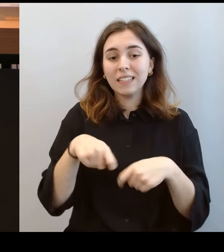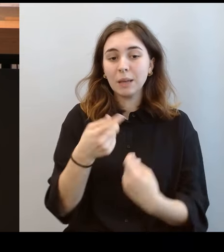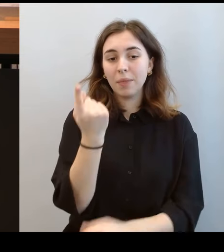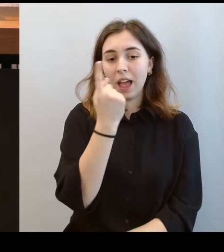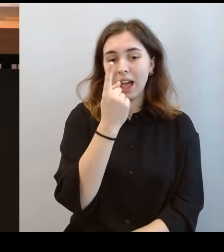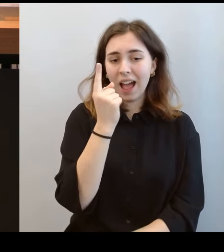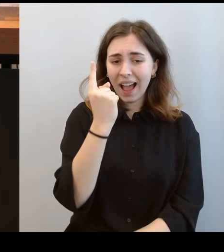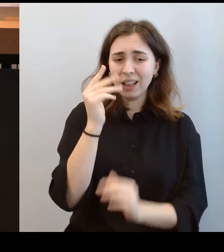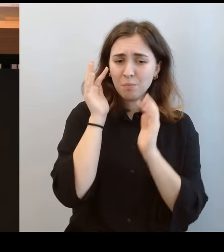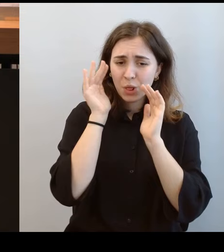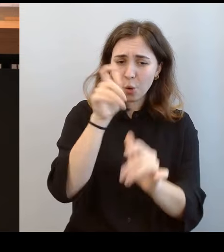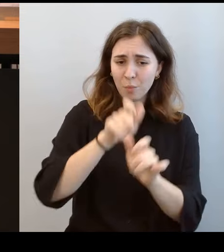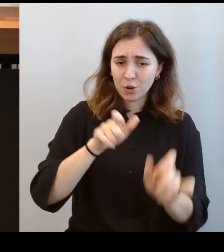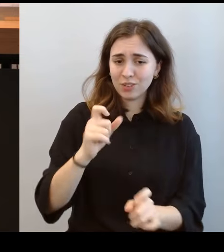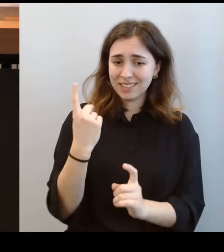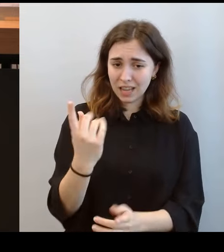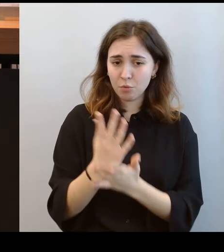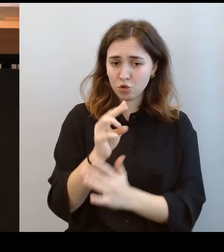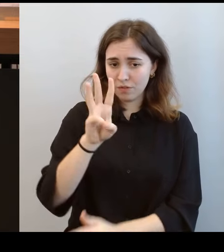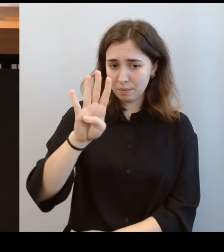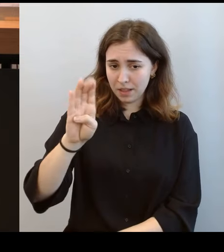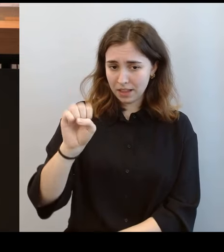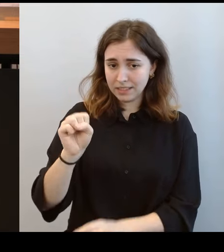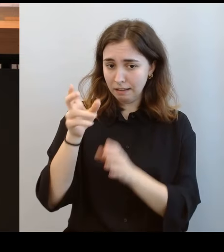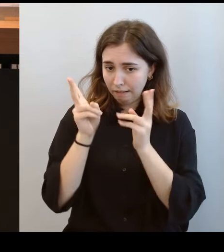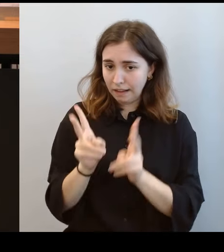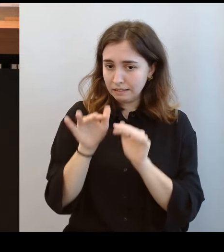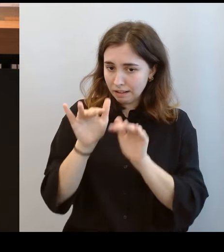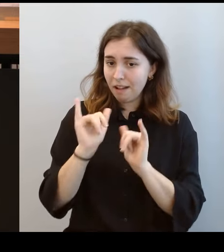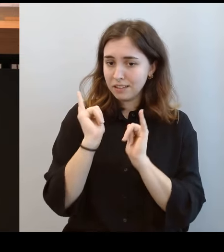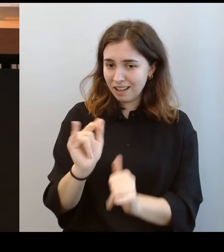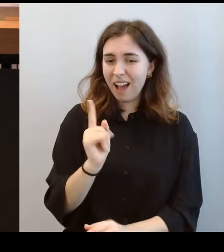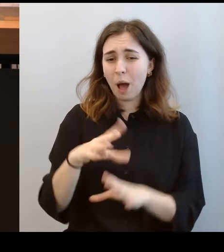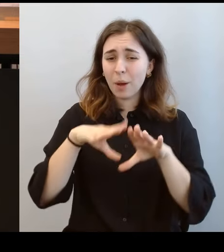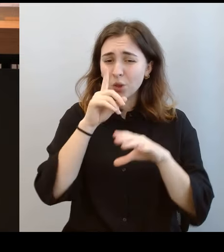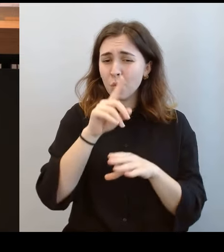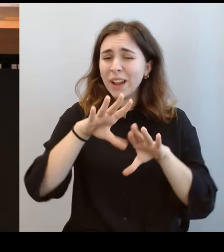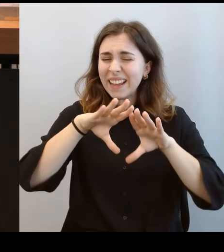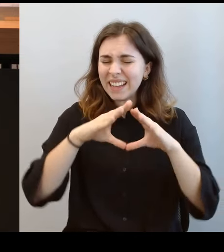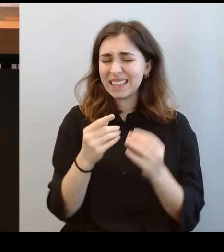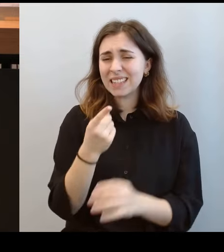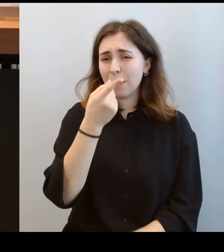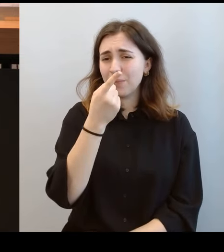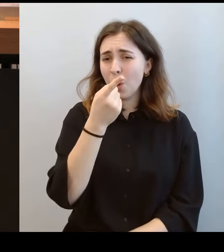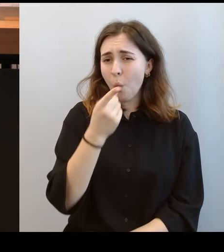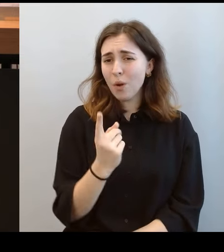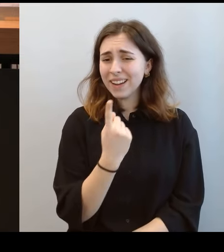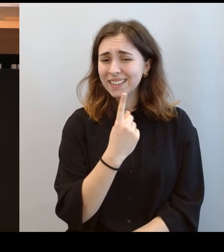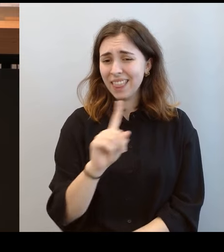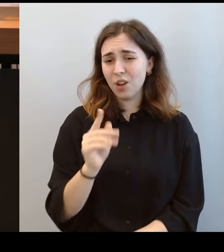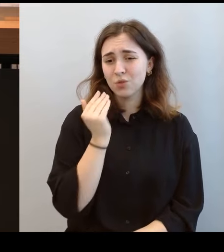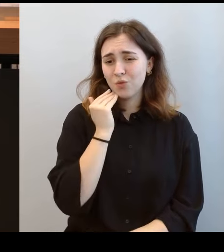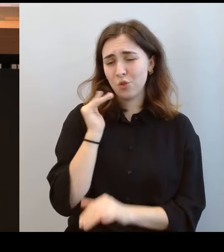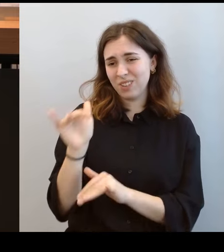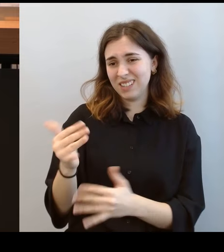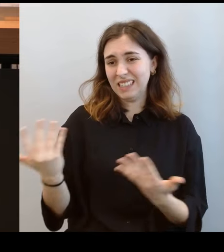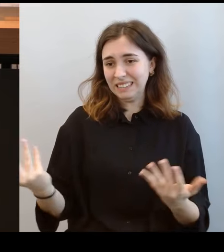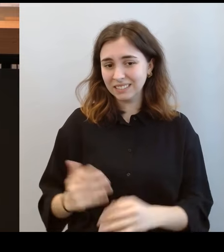Aber die Konsequenz daraus darf nicht sein, dass man willkürlich bestimmte Gruppen ausschließt, die nichts dafür